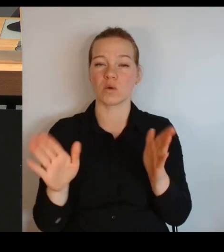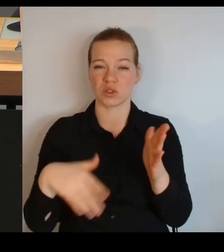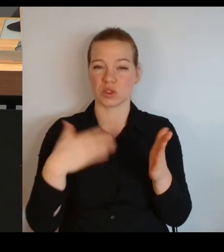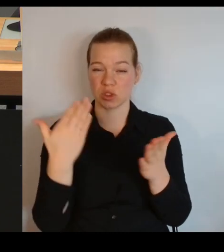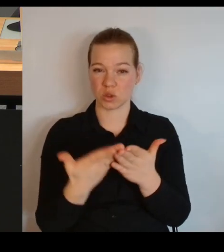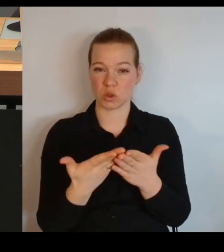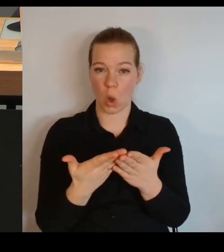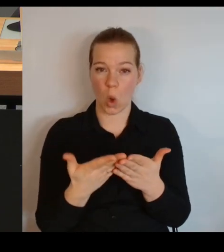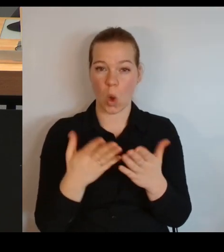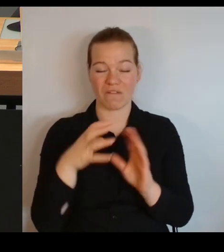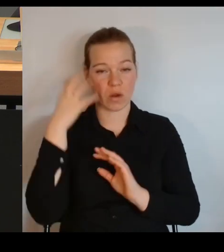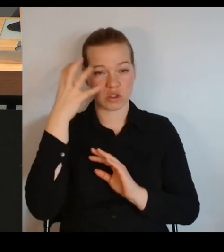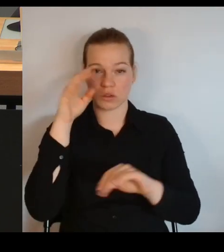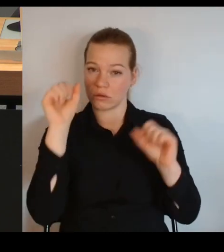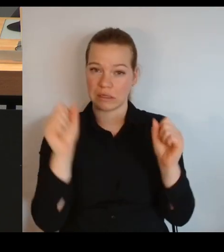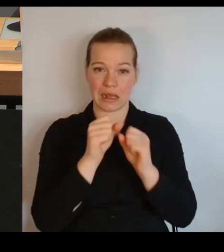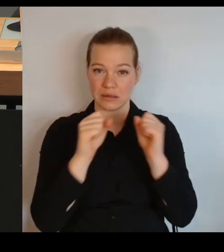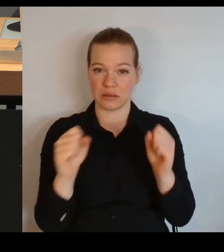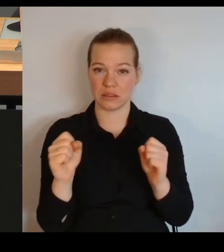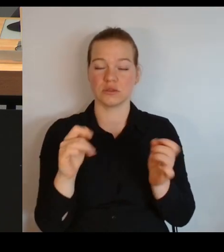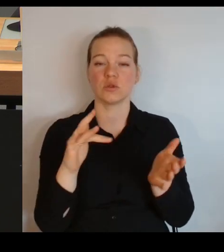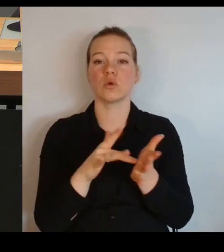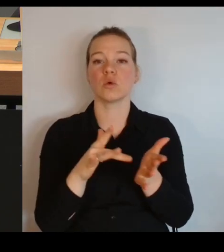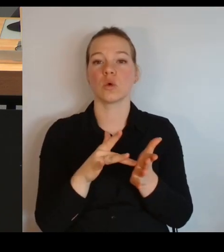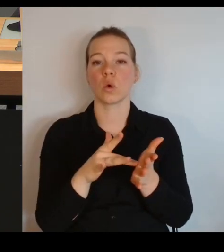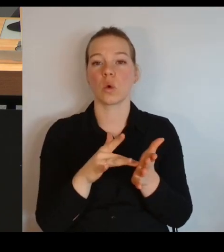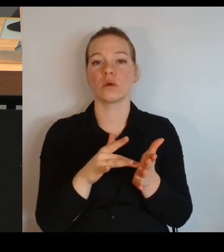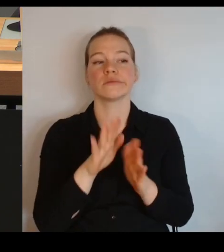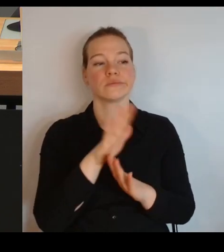Schulzeit nur von Steuerk geldern alimentiert werden.